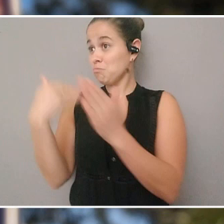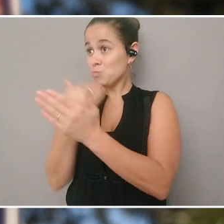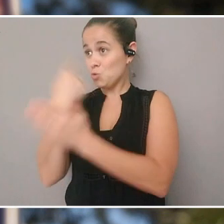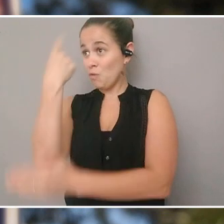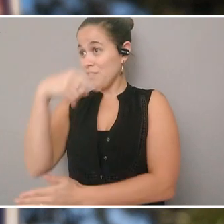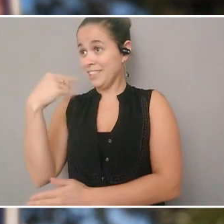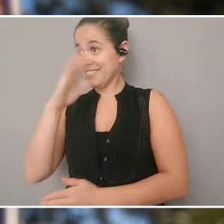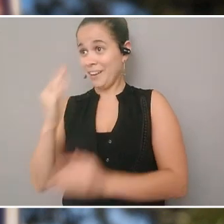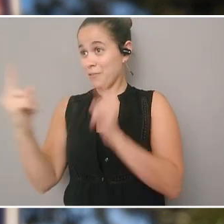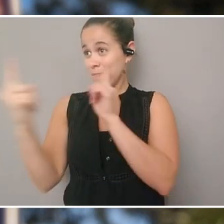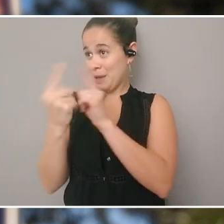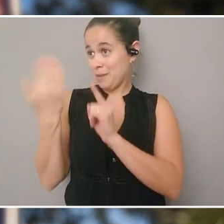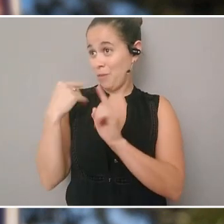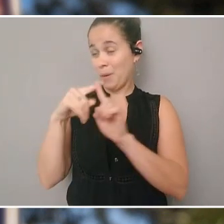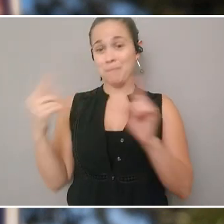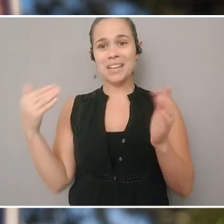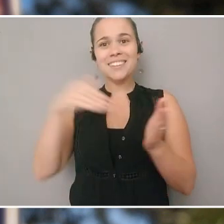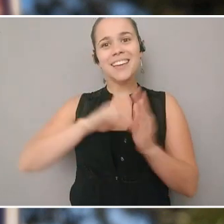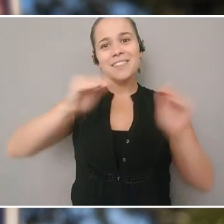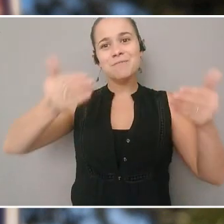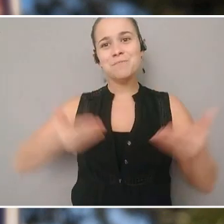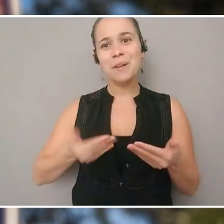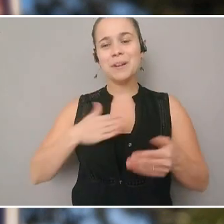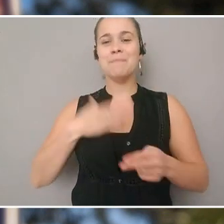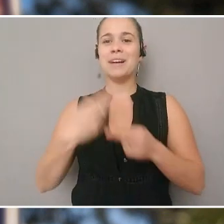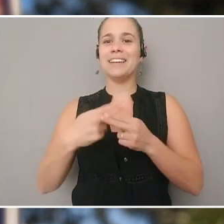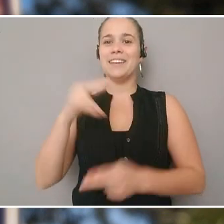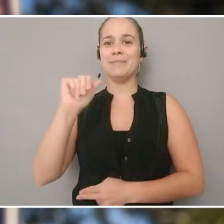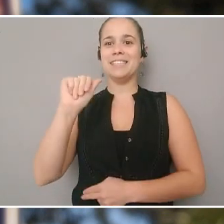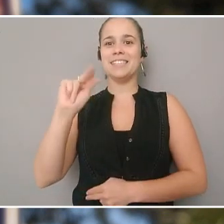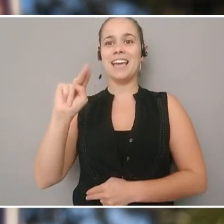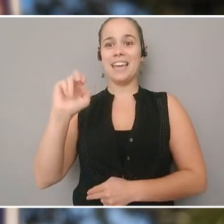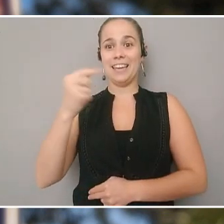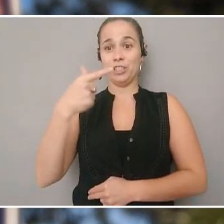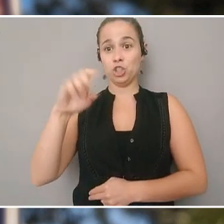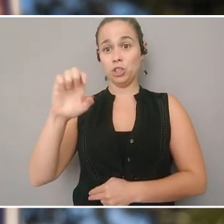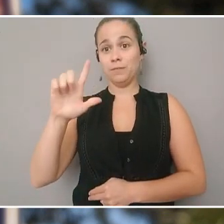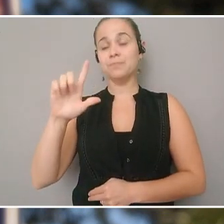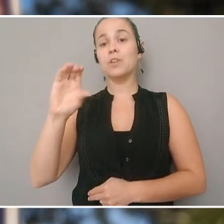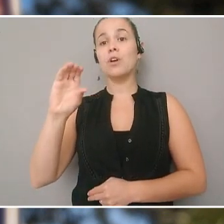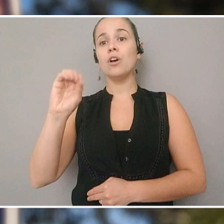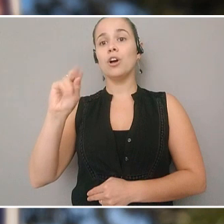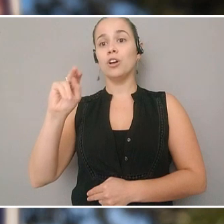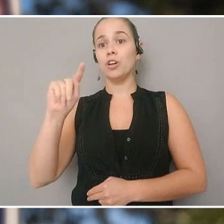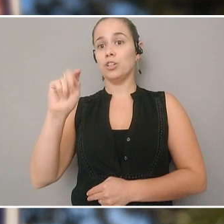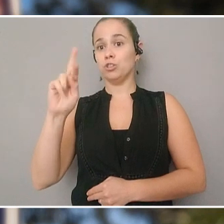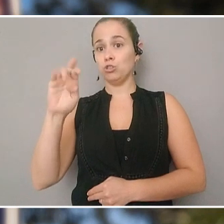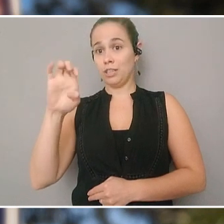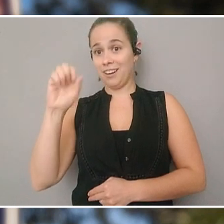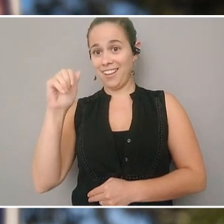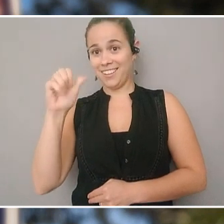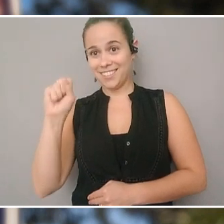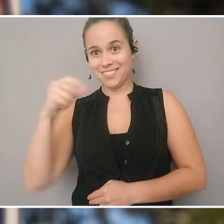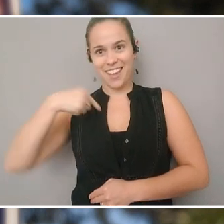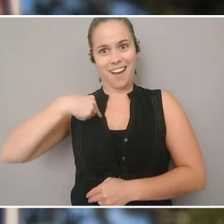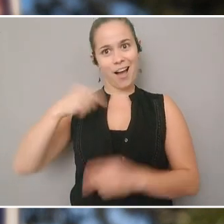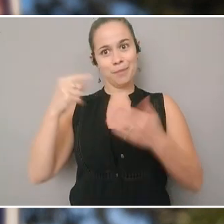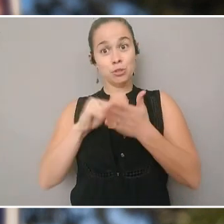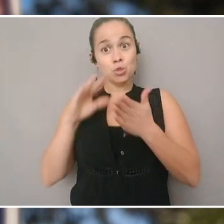les doy la bienvenida. Mi nombre es Angel Contreras y yo soy el presidente del groupo estudiantil 2019-2020